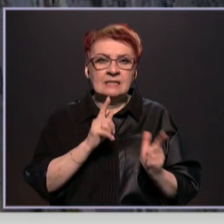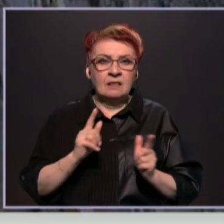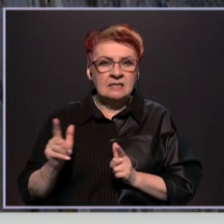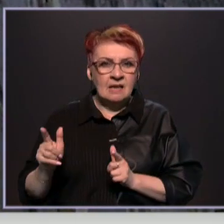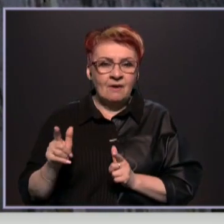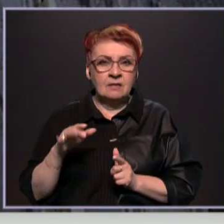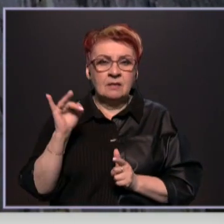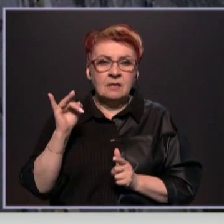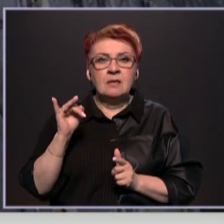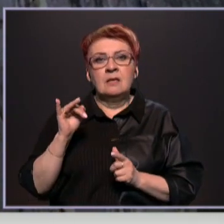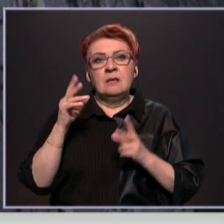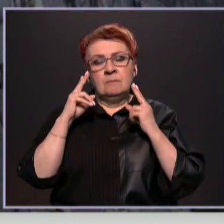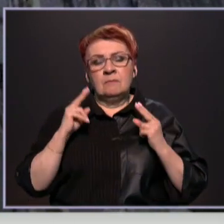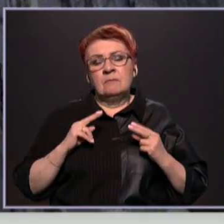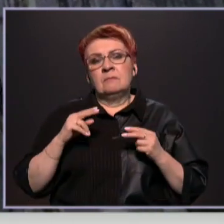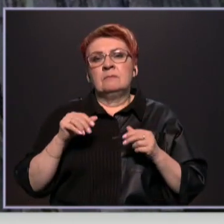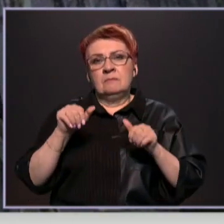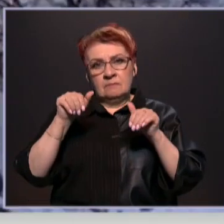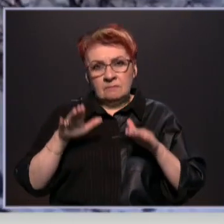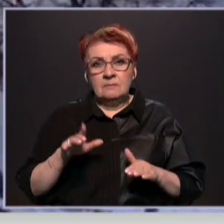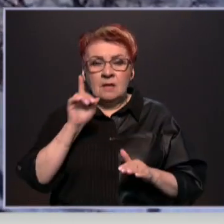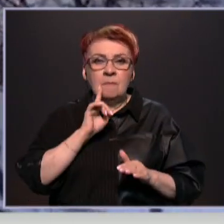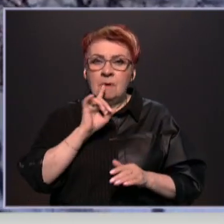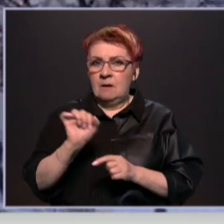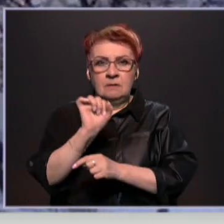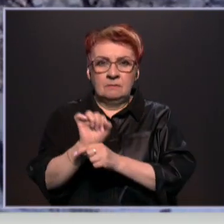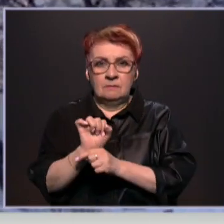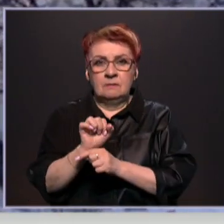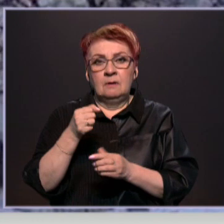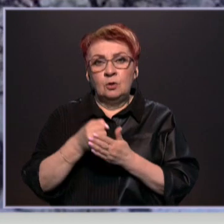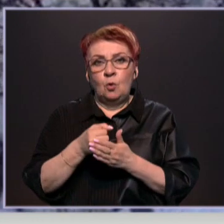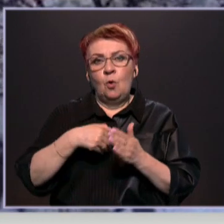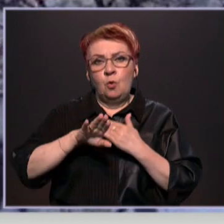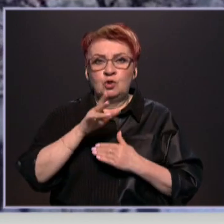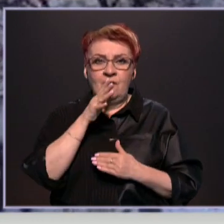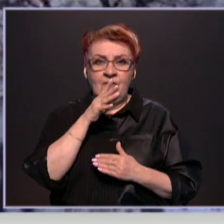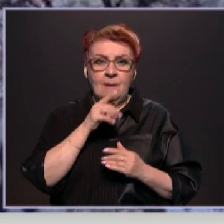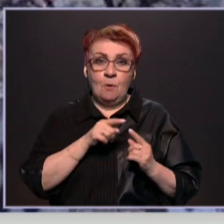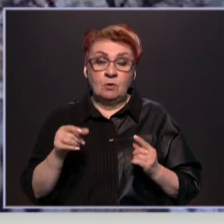братья и было принято решение законсервировать помещение до лучших времён Теперь всю вину за